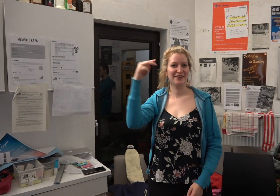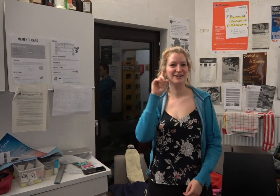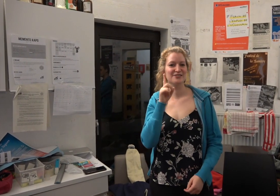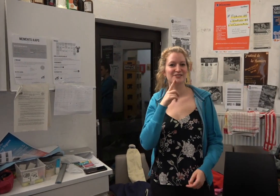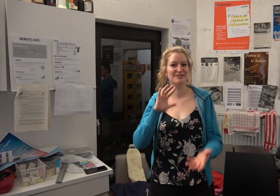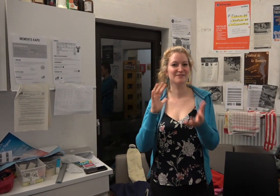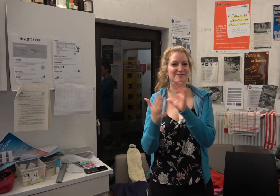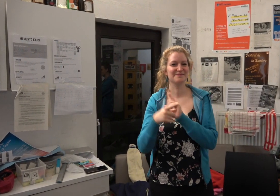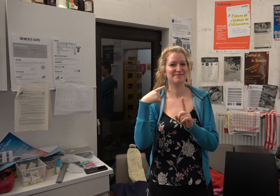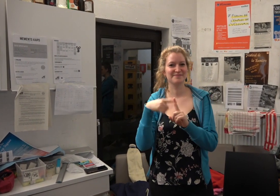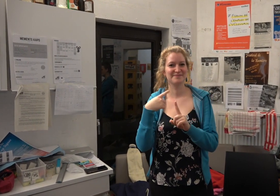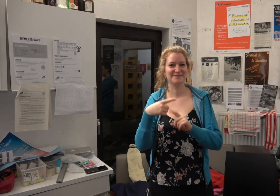changer positivement le regard des autres sur la surdité